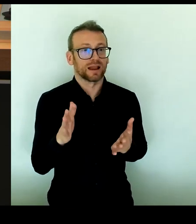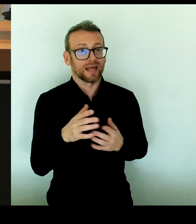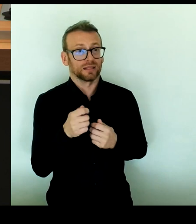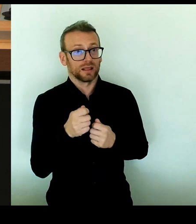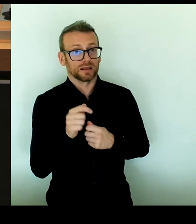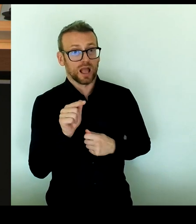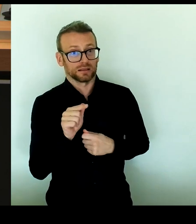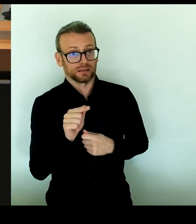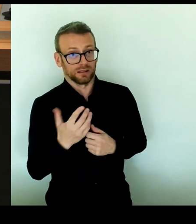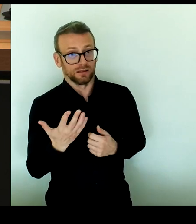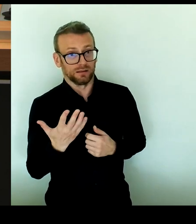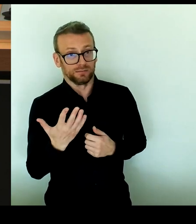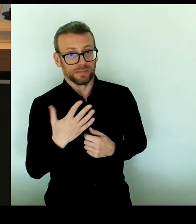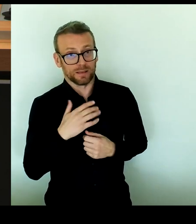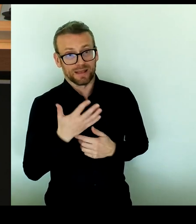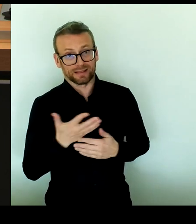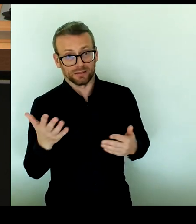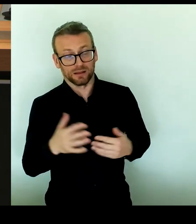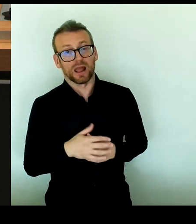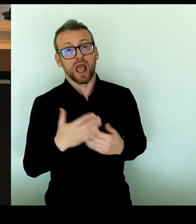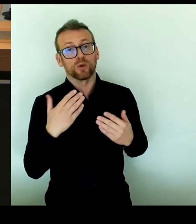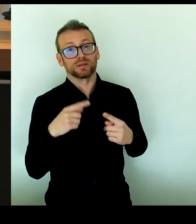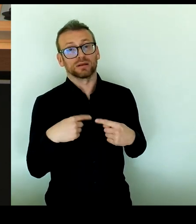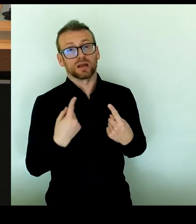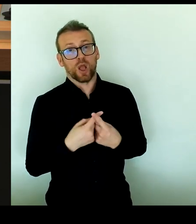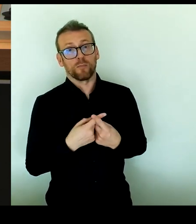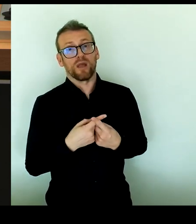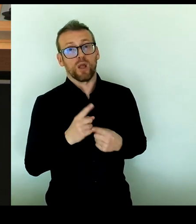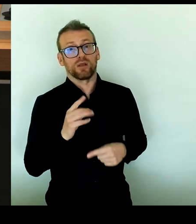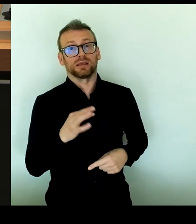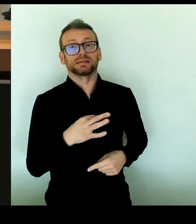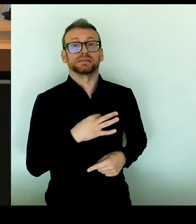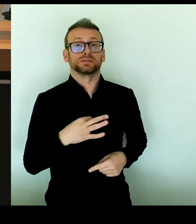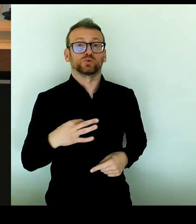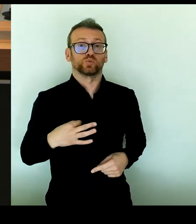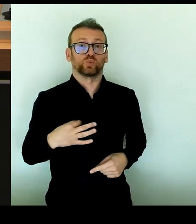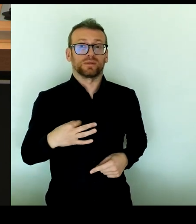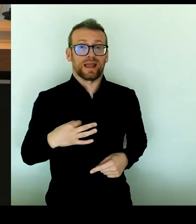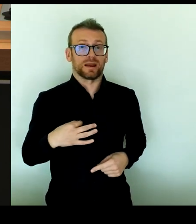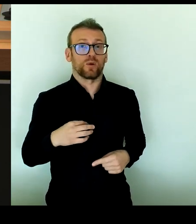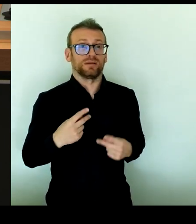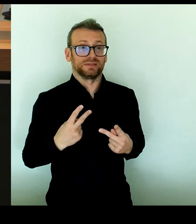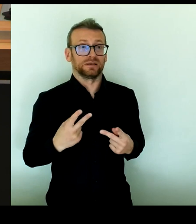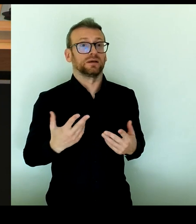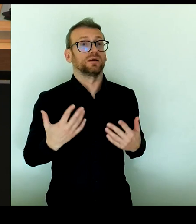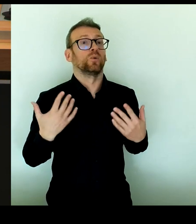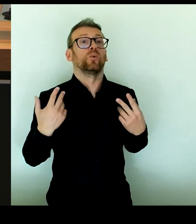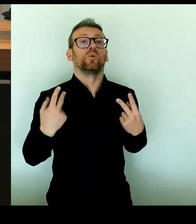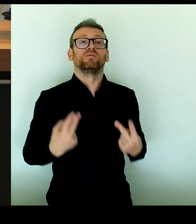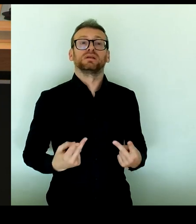zu reden und den Kleingärtnern damit endlich Sicherheit und das Gefühl von Heimat zu geben. Herzlichen Dank meine Damen und Herren.(Beifall) (Rednerwechsel)